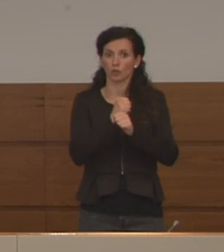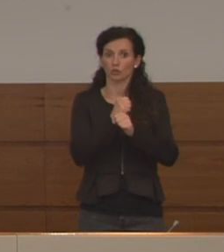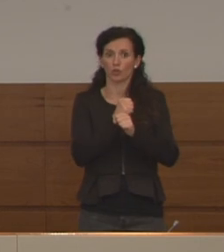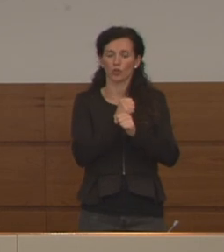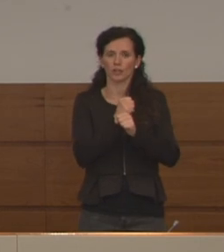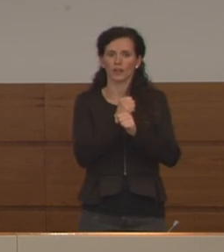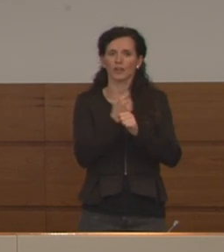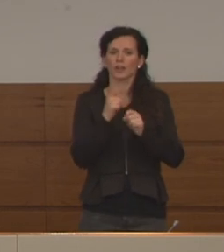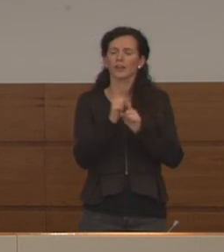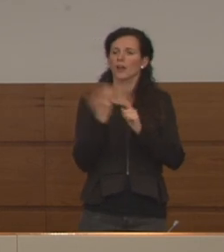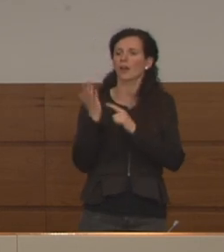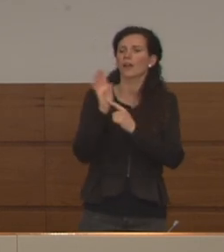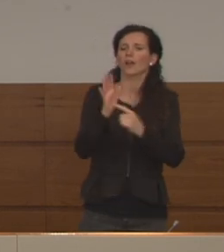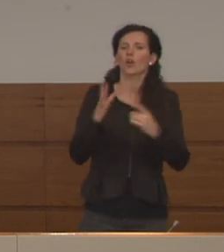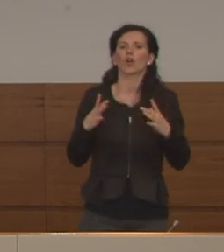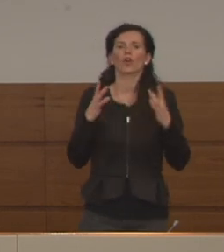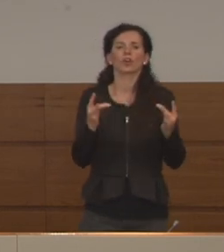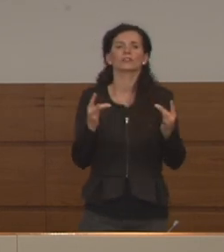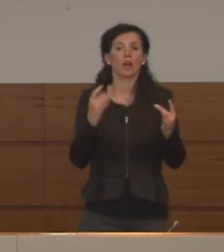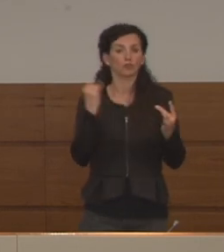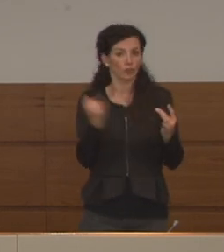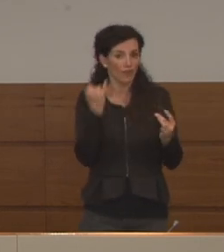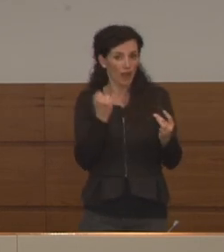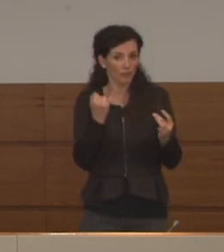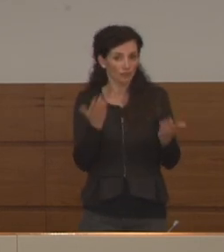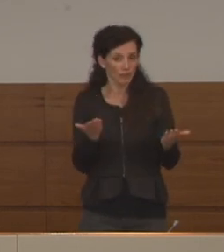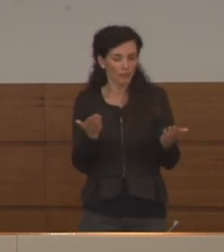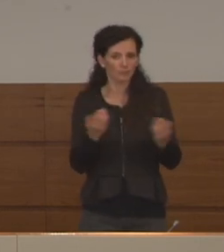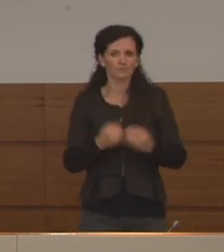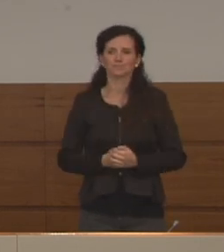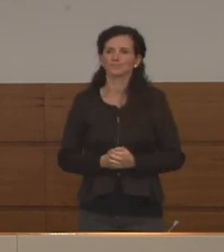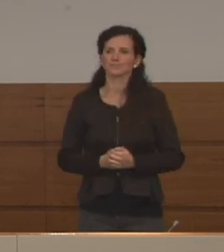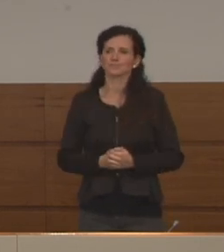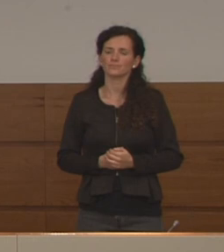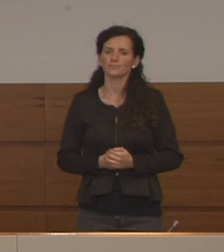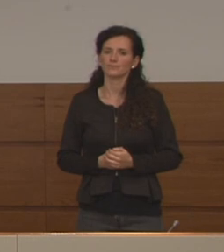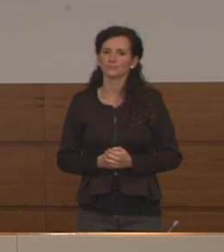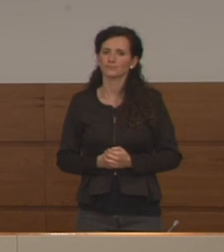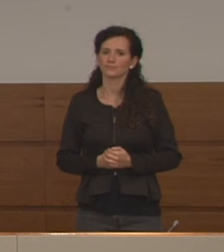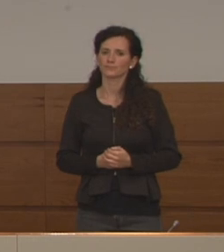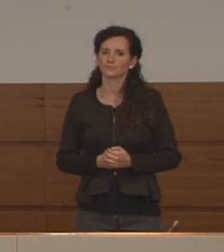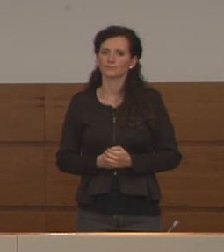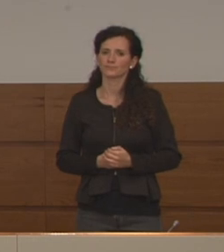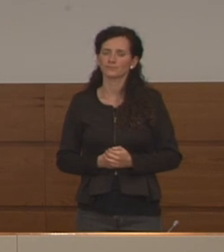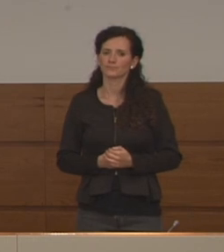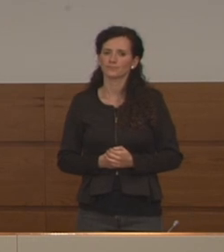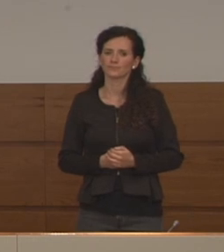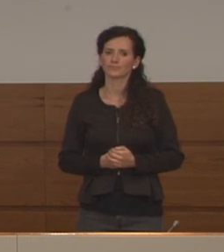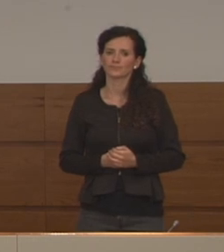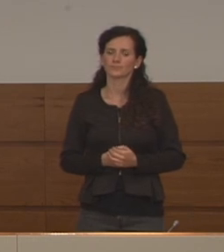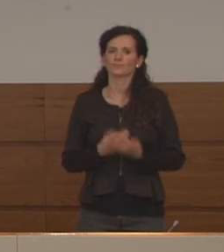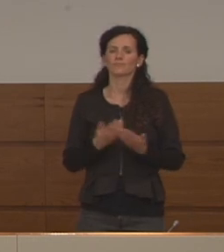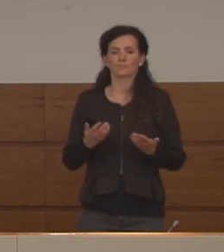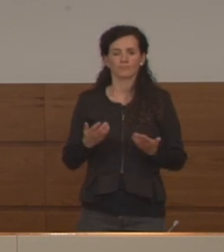posto di lavoro, andando d'accordo con la parte datoriale, per quanto riguarda la